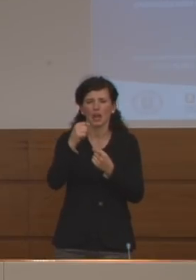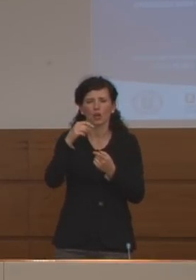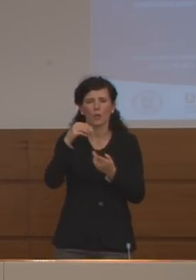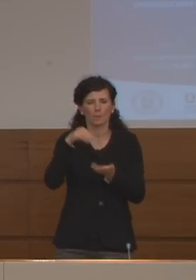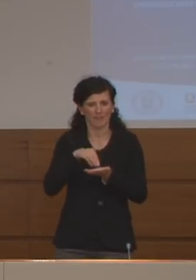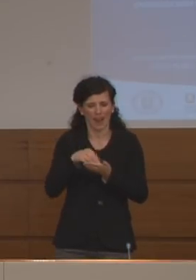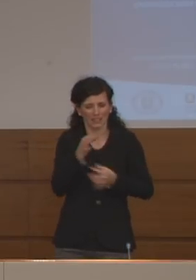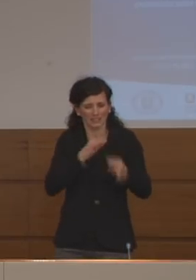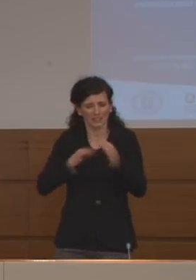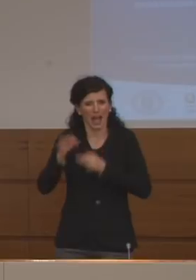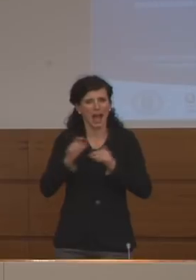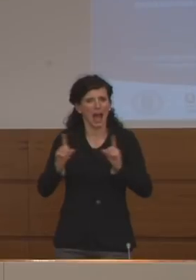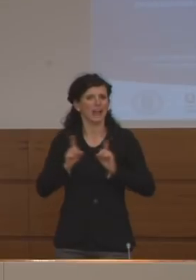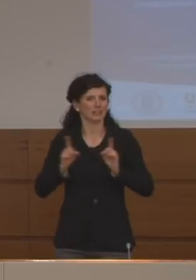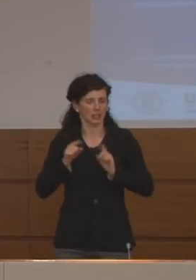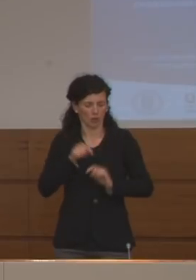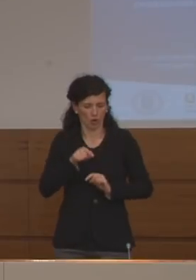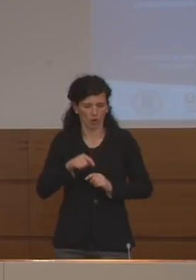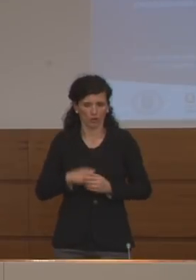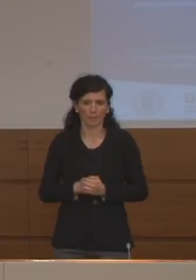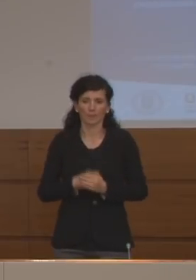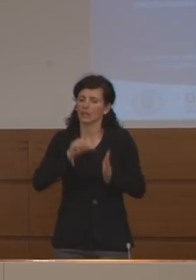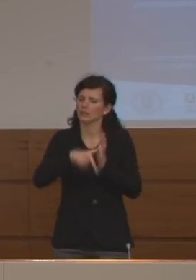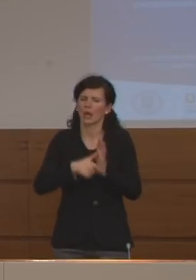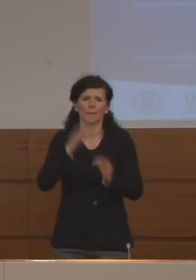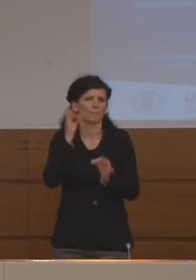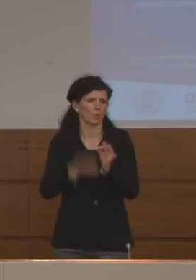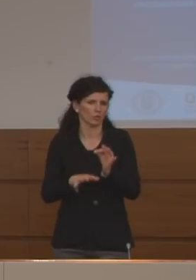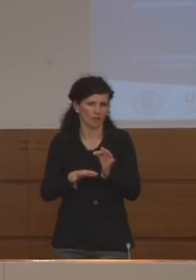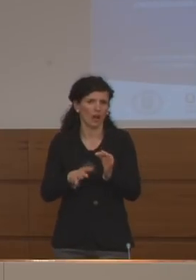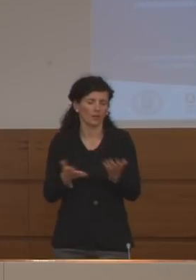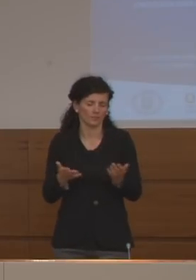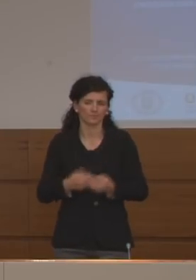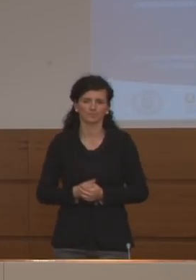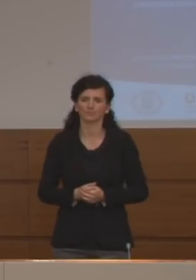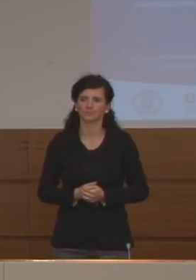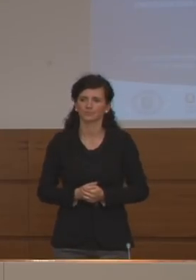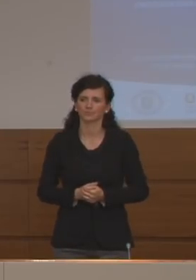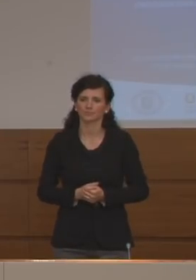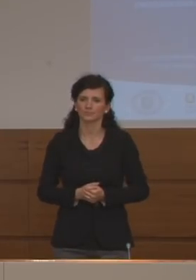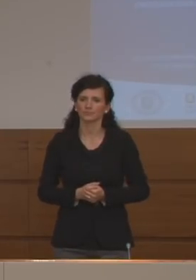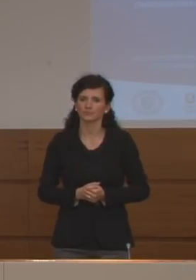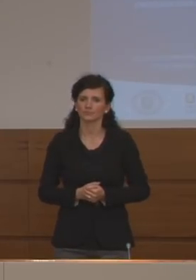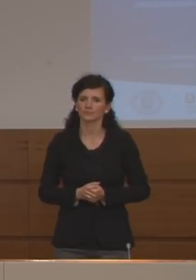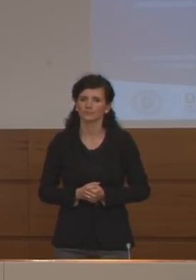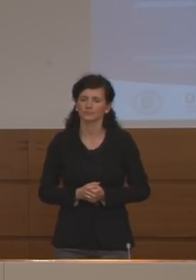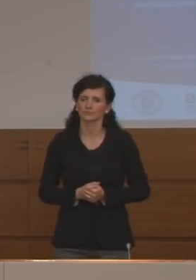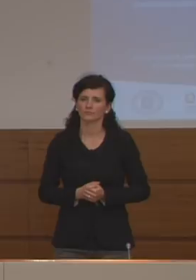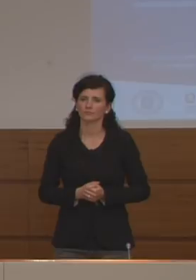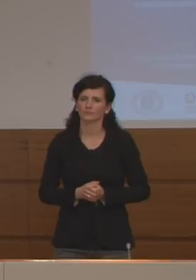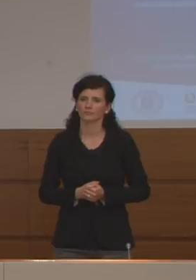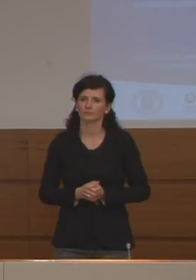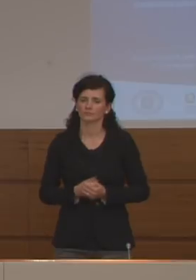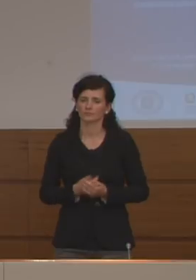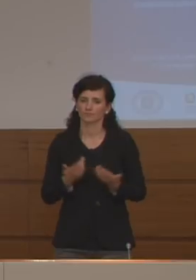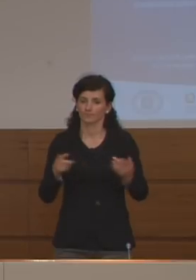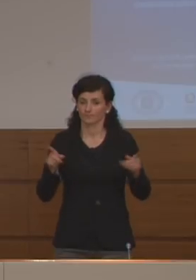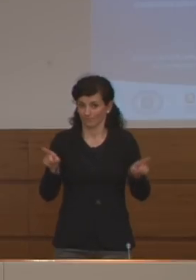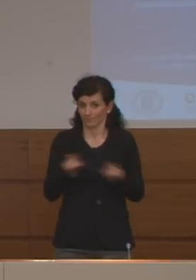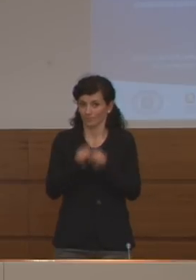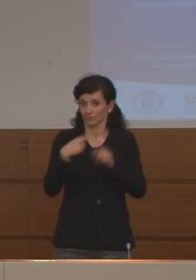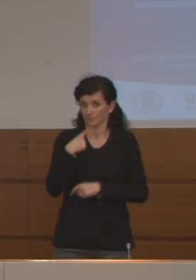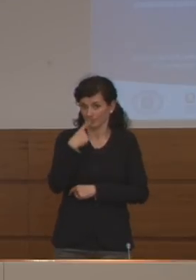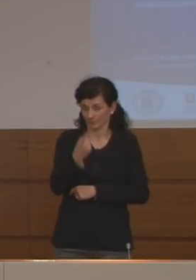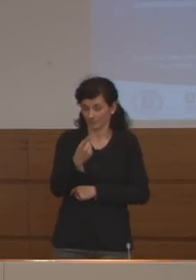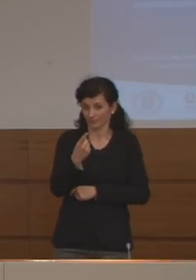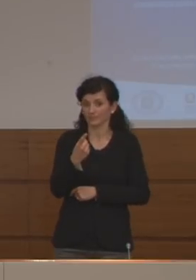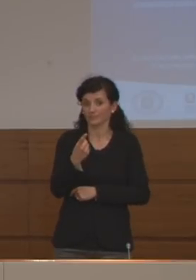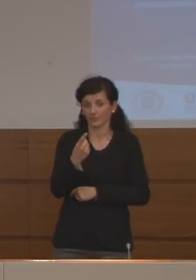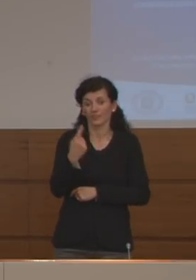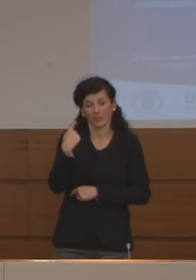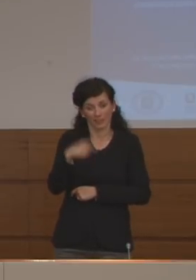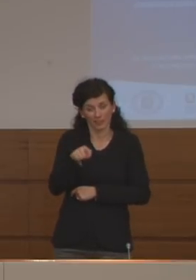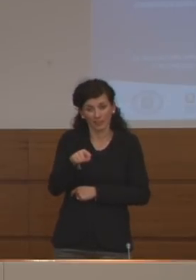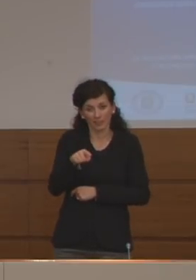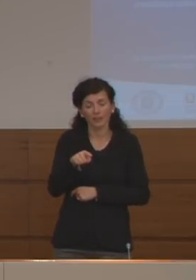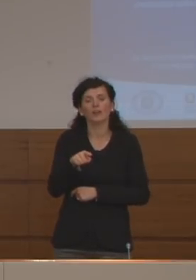Sulla base delle caratteristiche che ho appena citato verrà fatta la selezione dei test